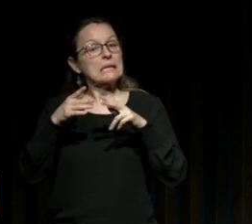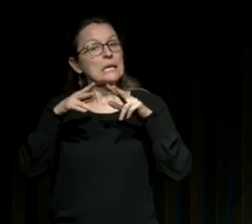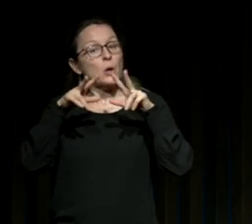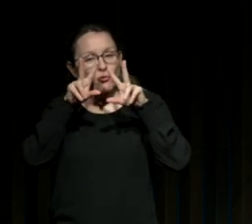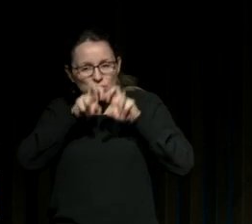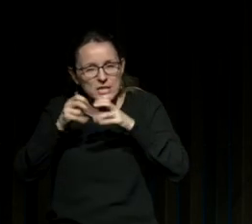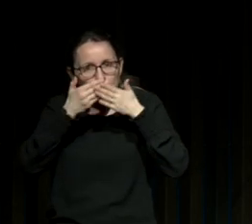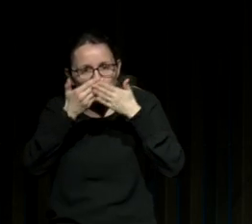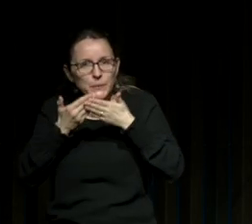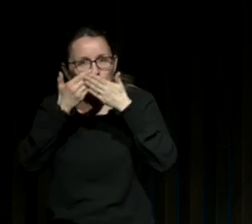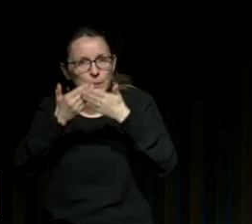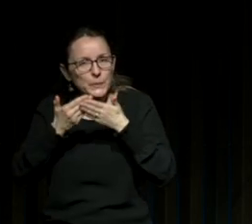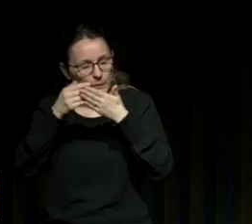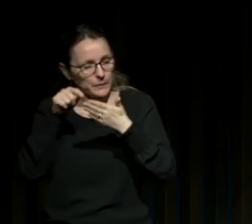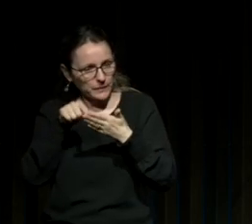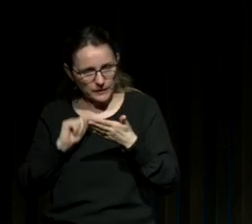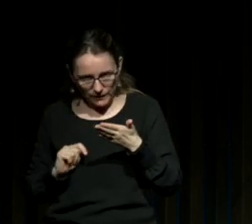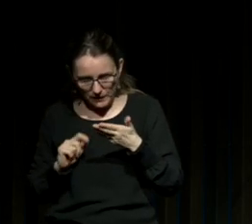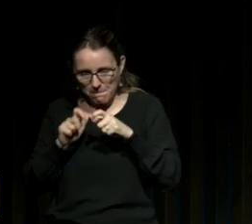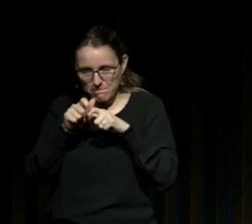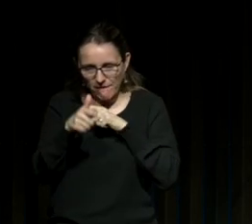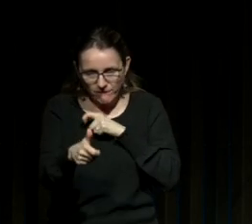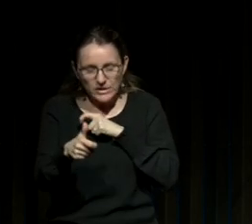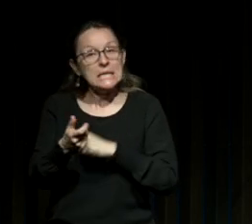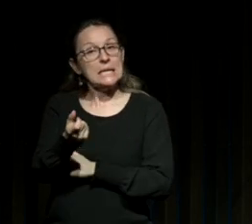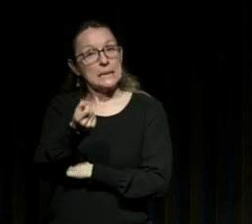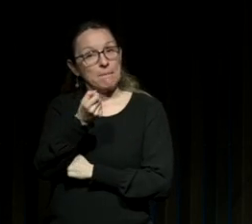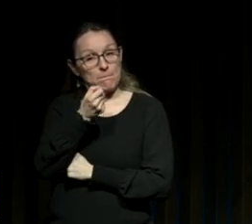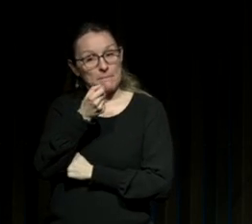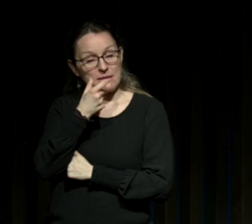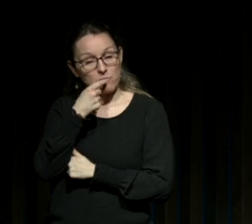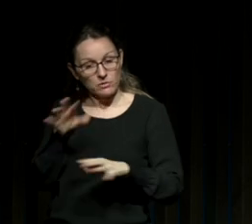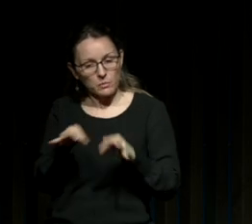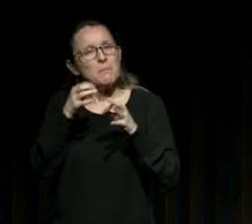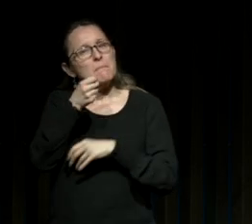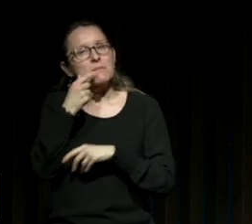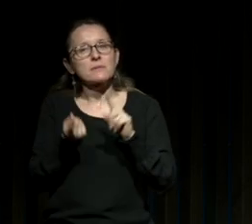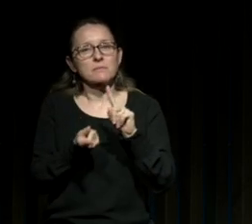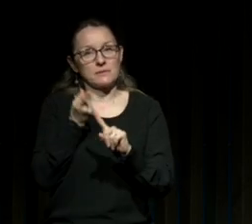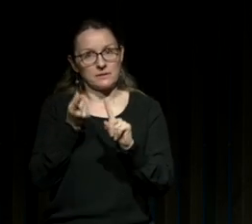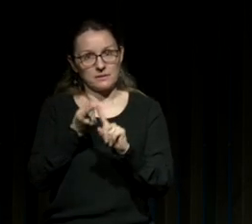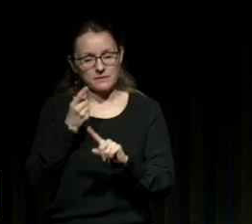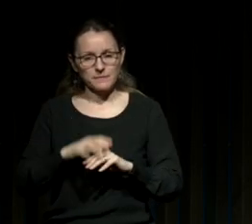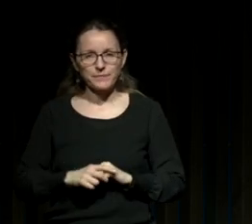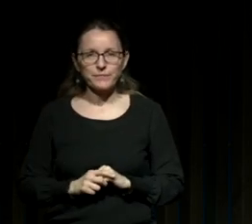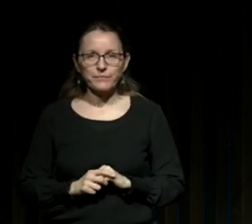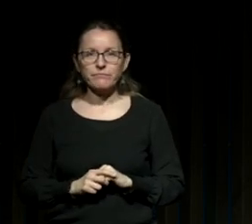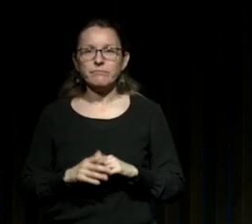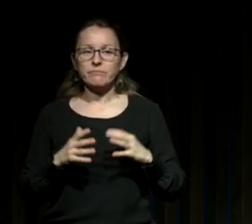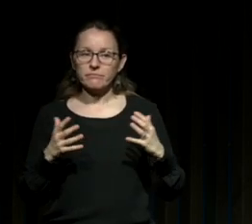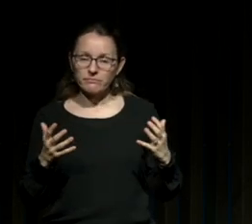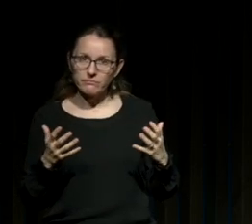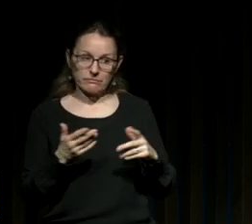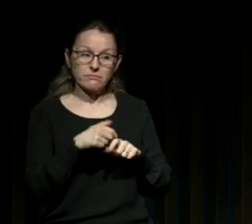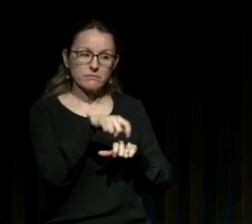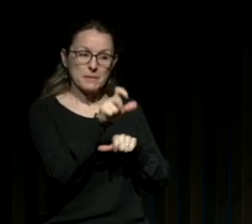mettre au point un médicament très spécifiques qu'on administre chez ces individus qui ont